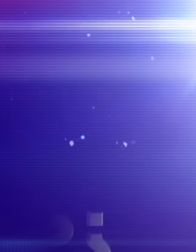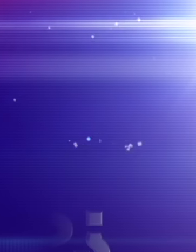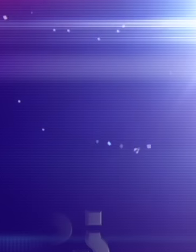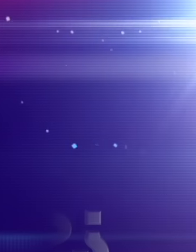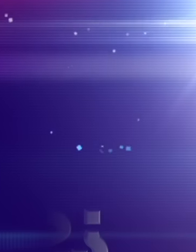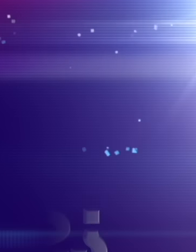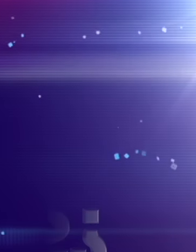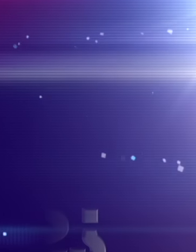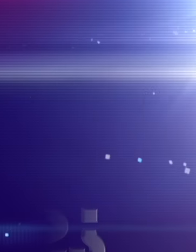[Música]